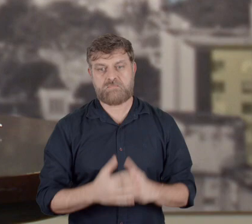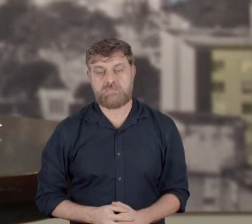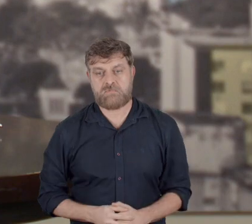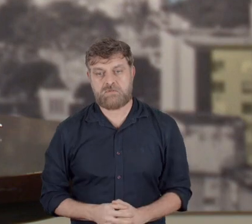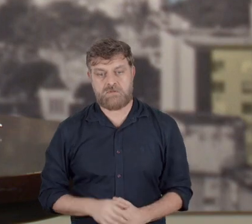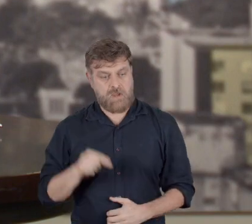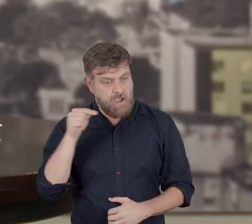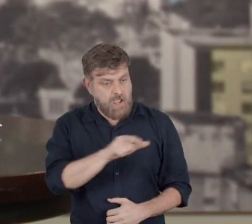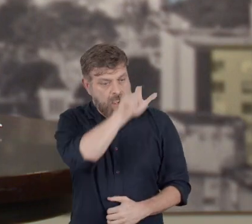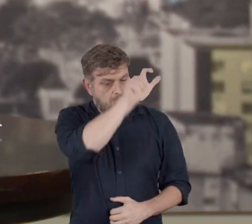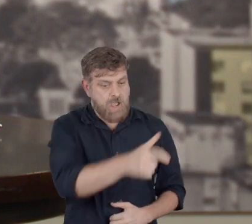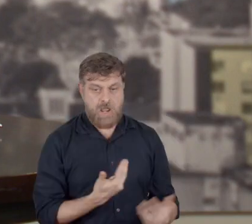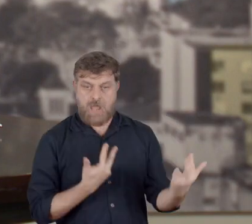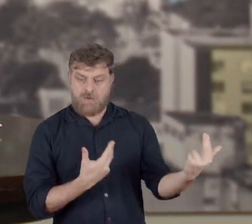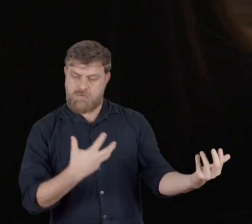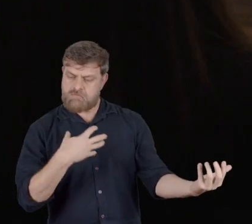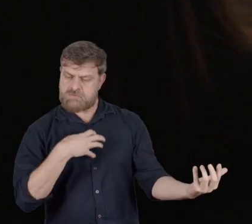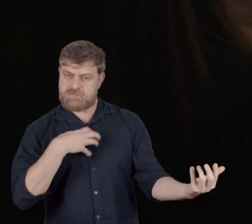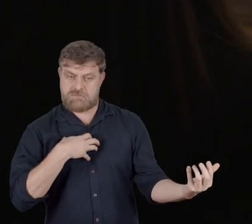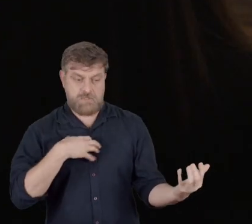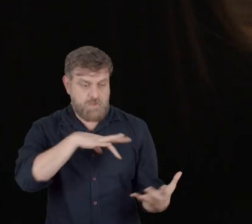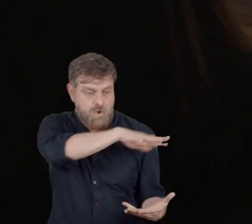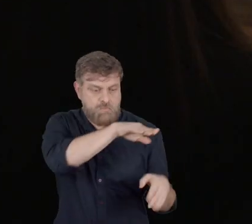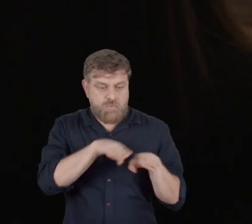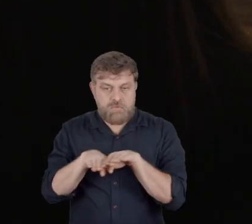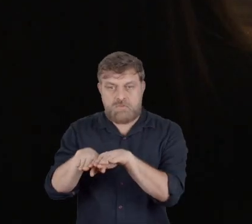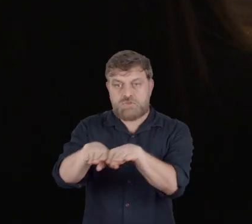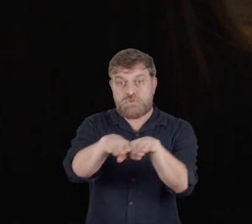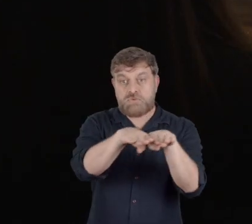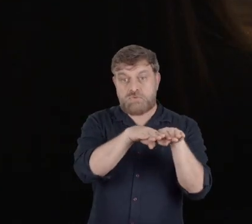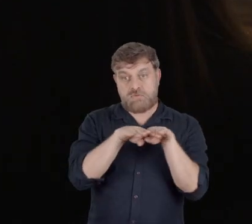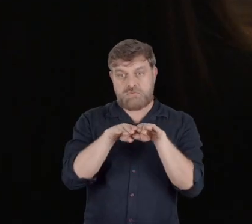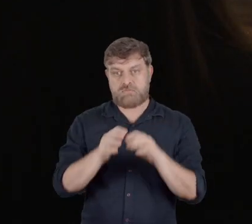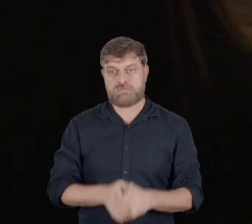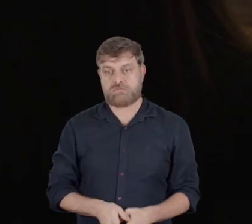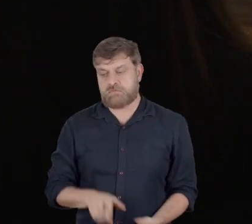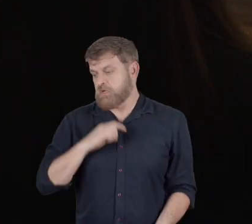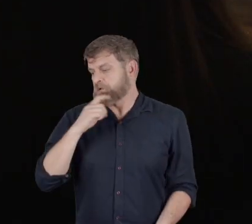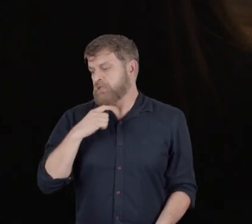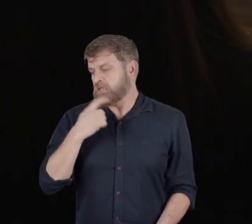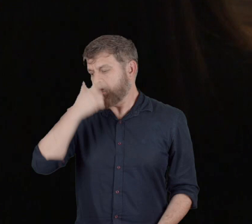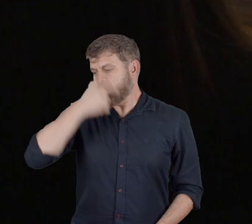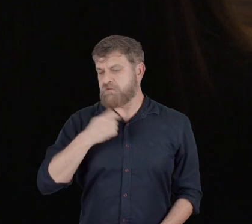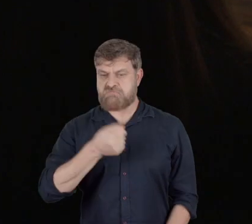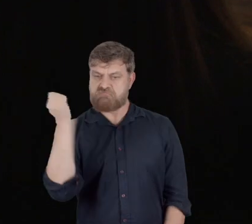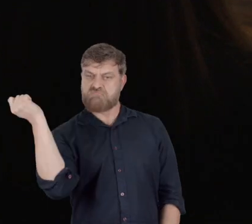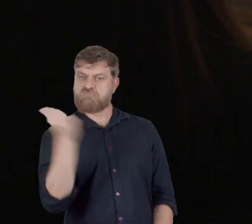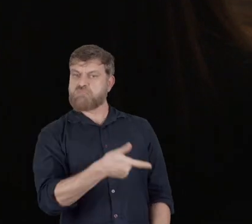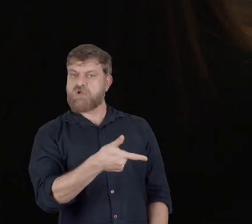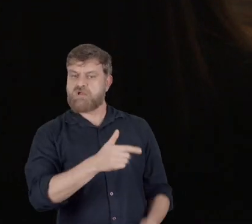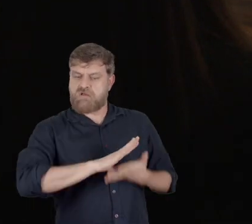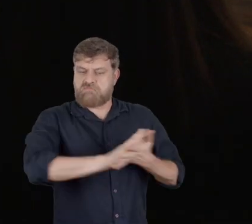Que o outro existe, que o mundo é de todo mundo que nasceu aqui, que ninguém tem direito em cima do outro?